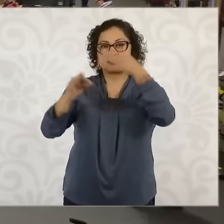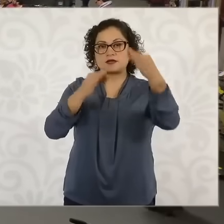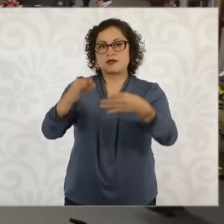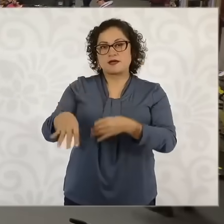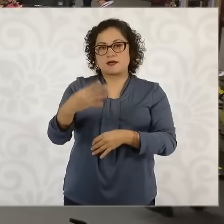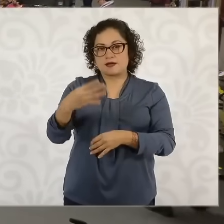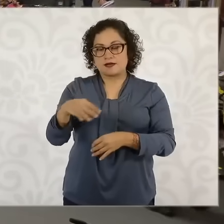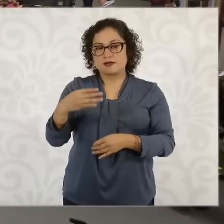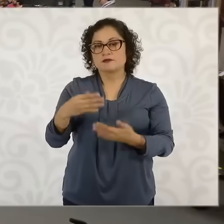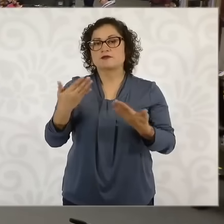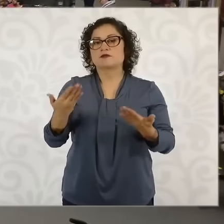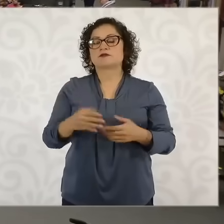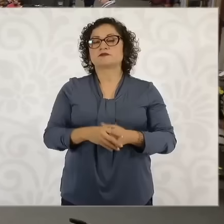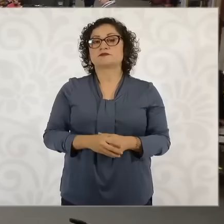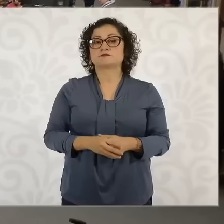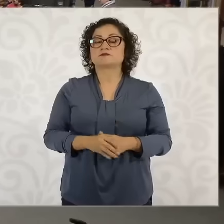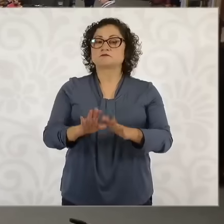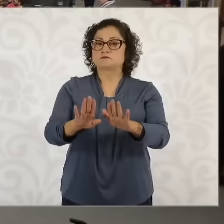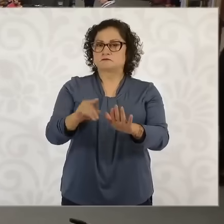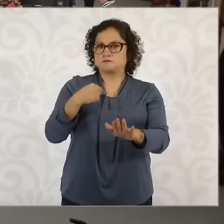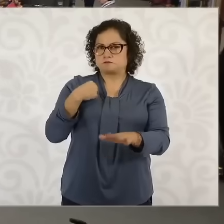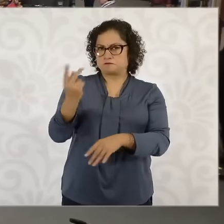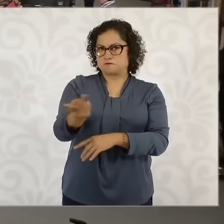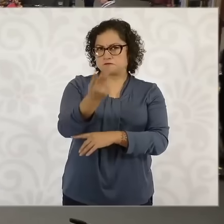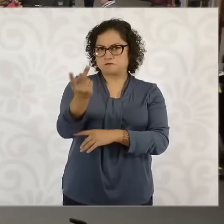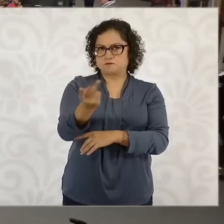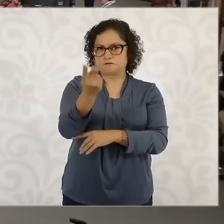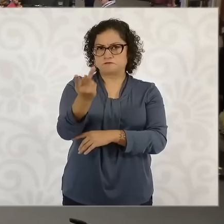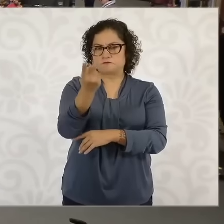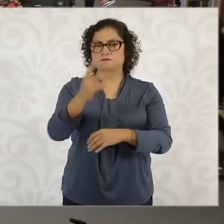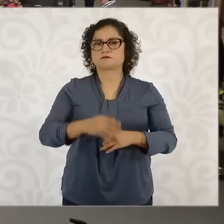Un detalle, presidenta, preguntarle si la aerolínea ya explora la posibilidad de alguna